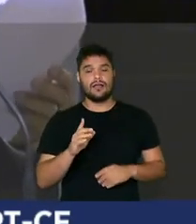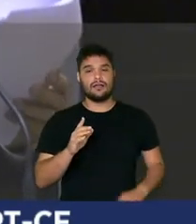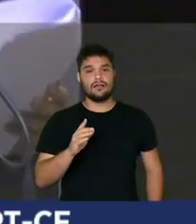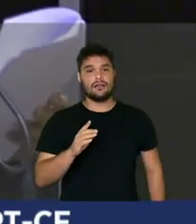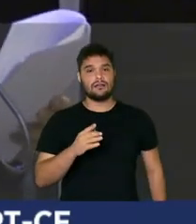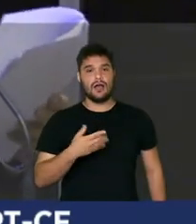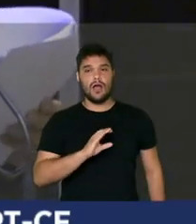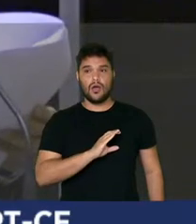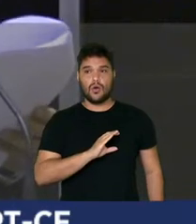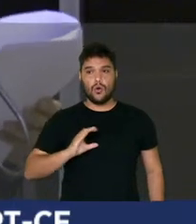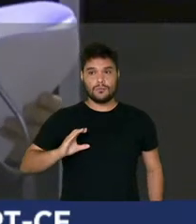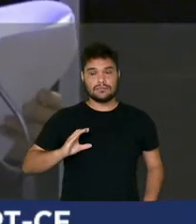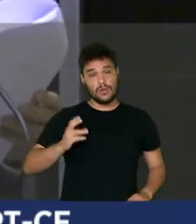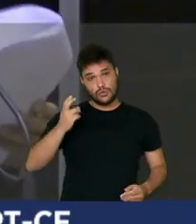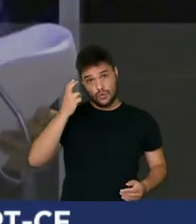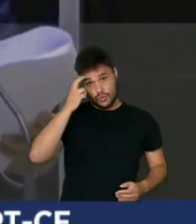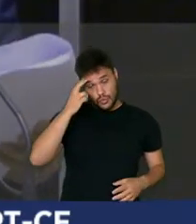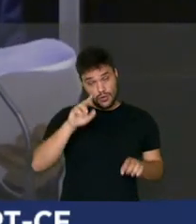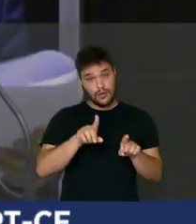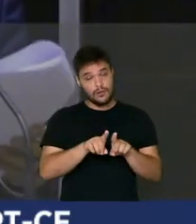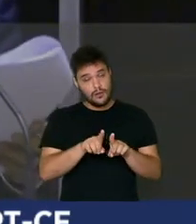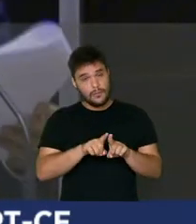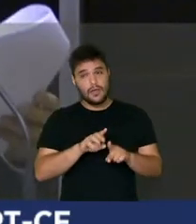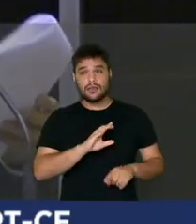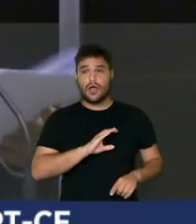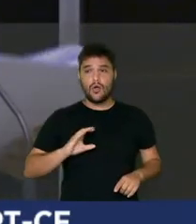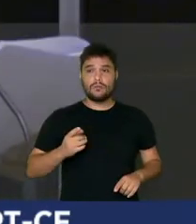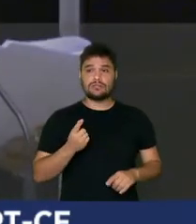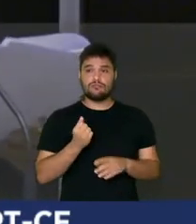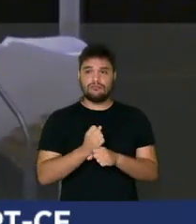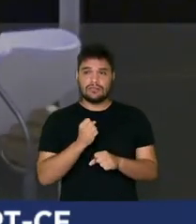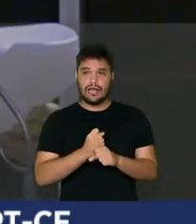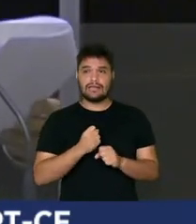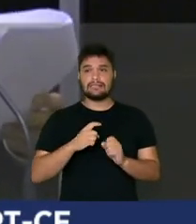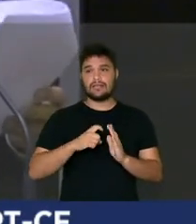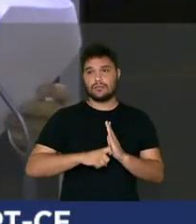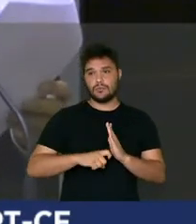SUA APROVAÇÃO NO ÂMBITO DA COMISSÃO DE CULTURA E DA COMISSÃO DE FINANÇAS E